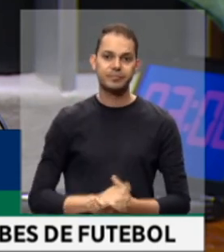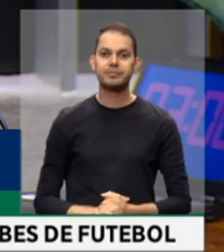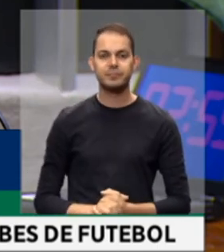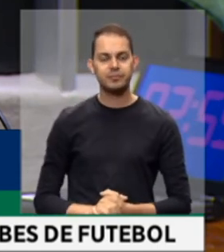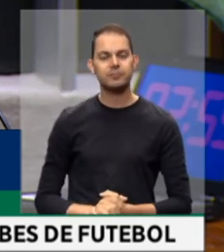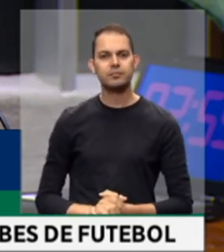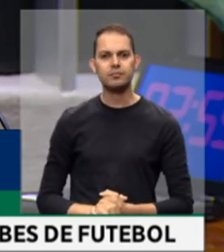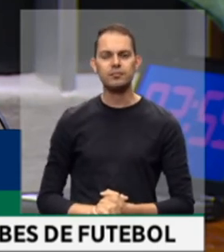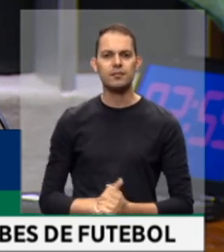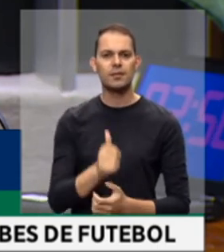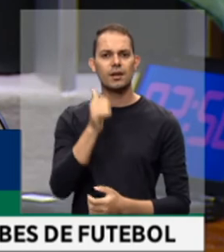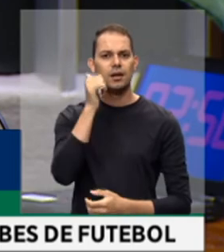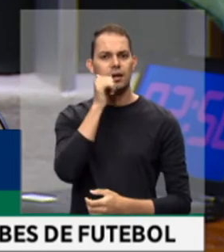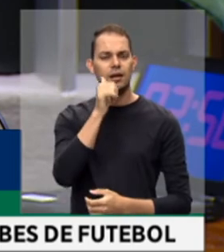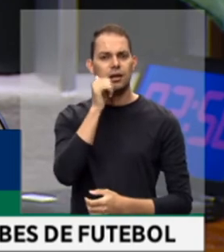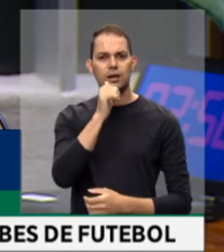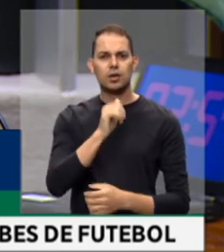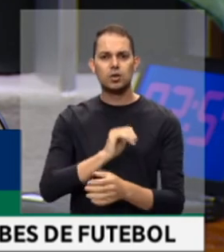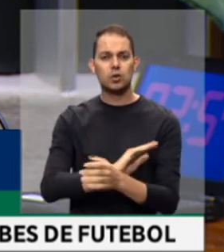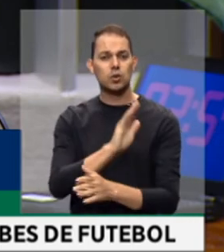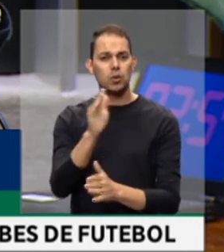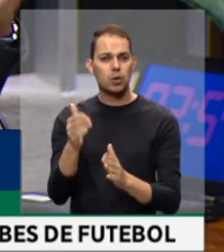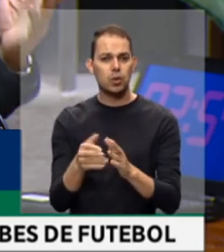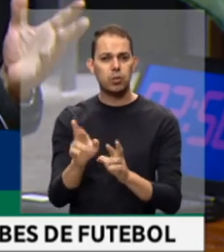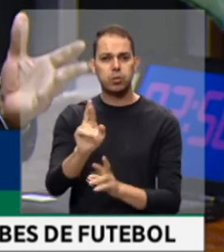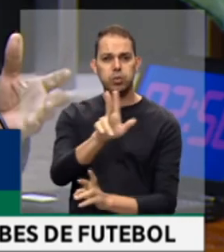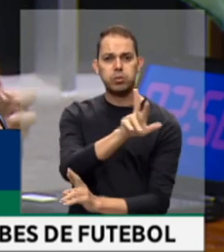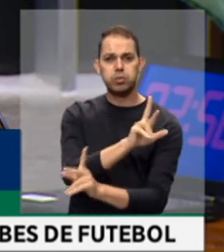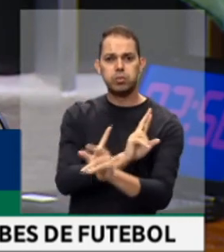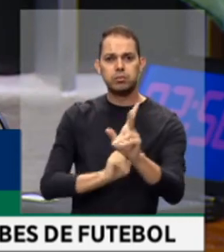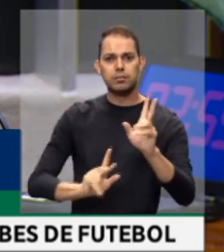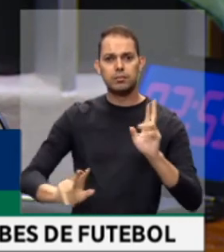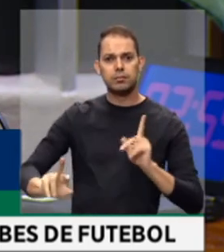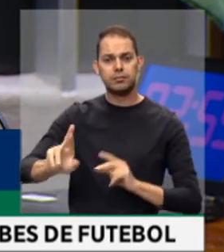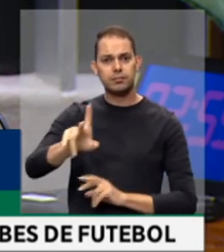HONRA, TERÁ60% , SERÁ 60% CONSTITUÍDA POR MULHERES. E